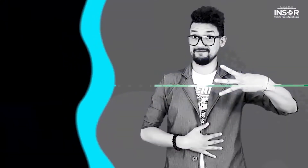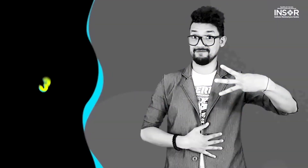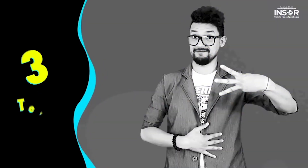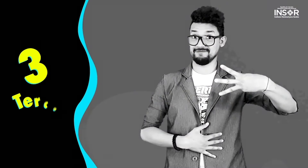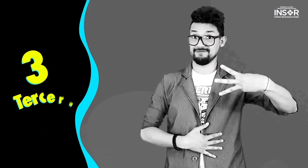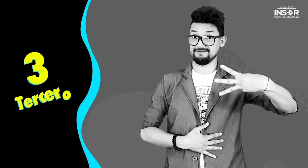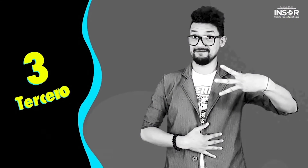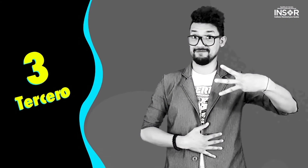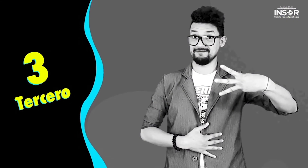Tercero: